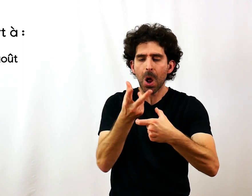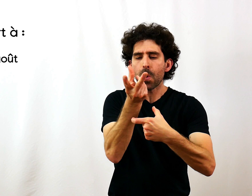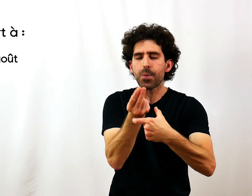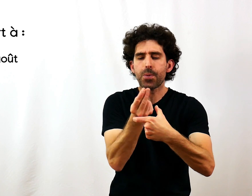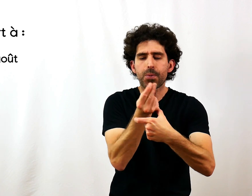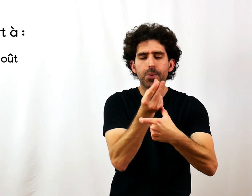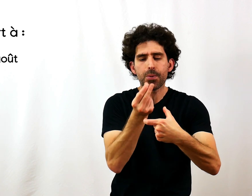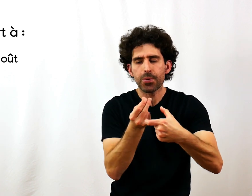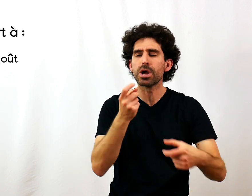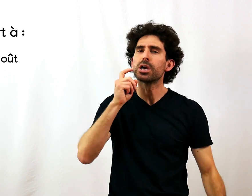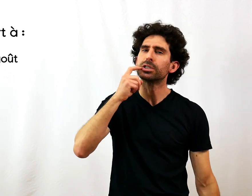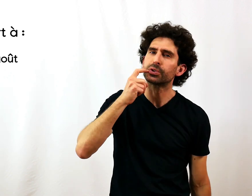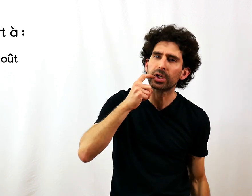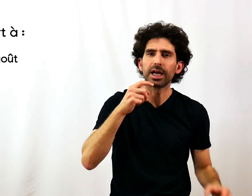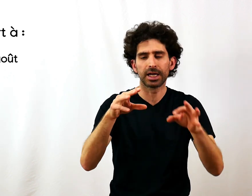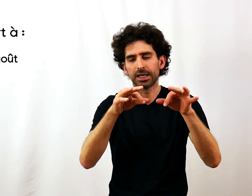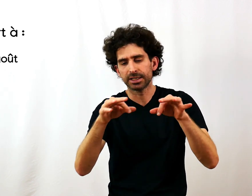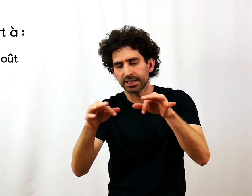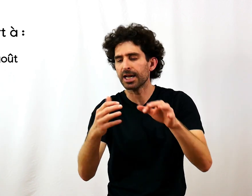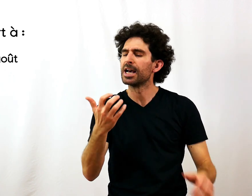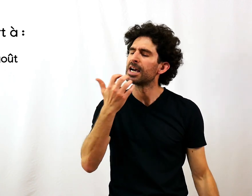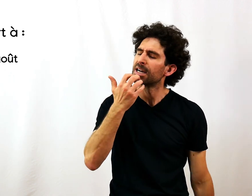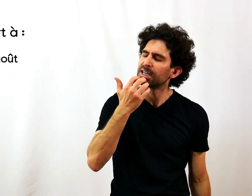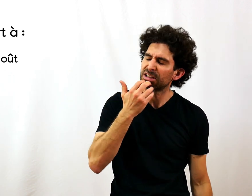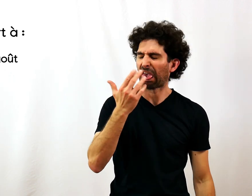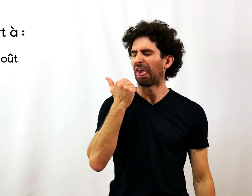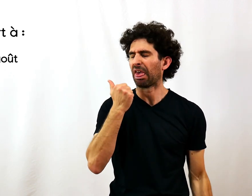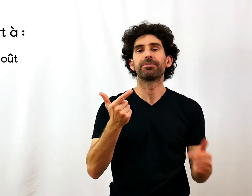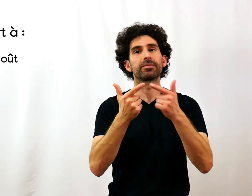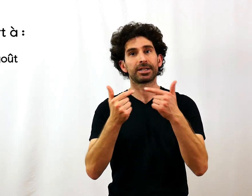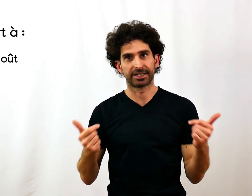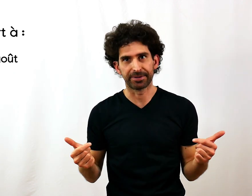pour percevoir le sucré, le salé, l'acide, l'amer, etc.